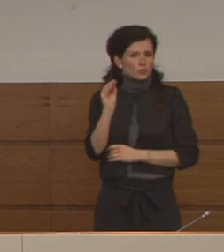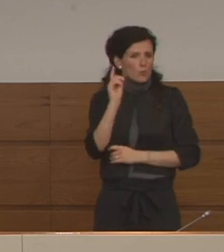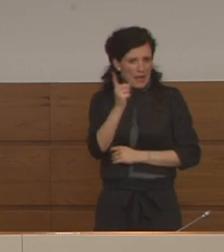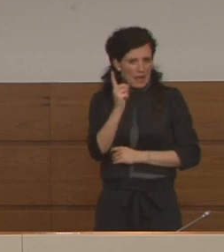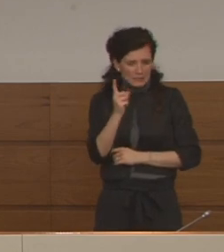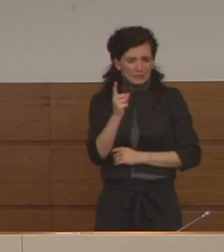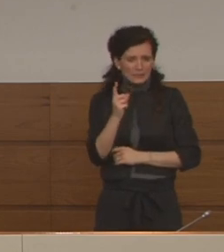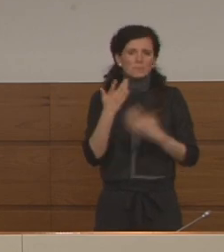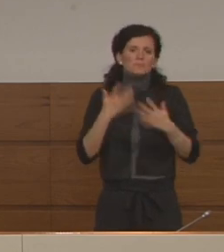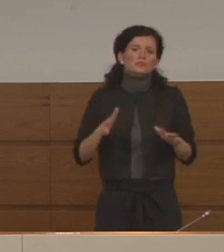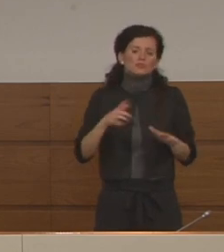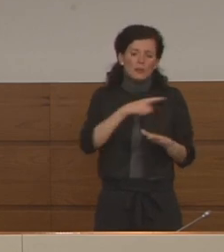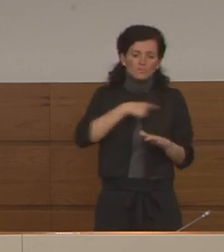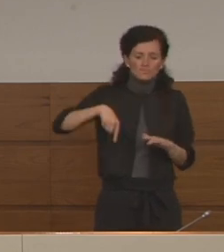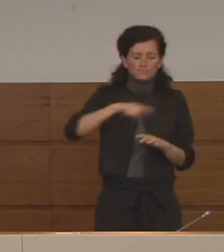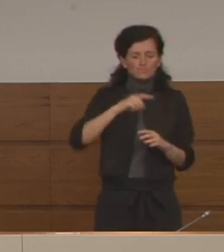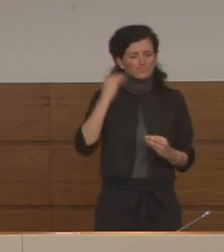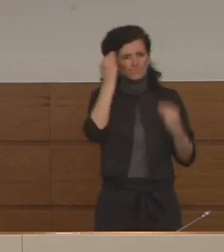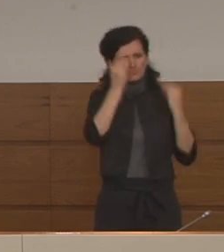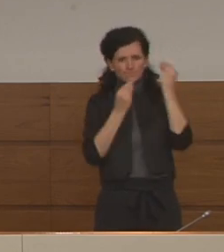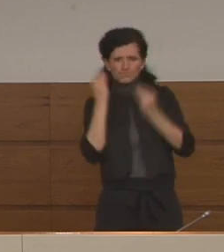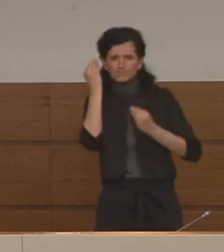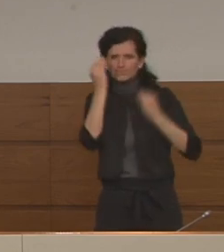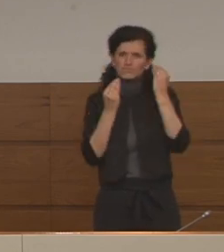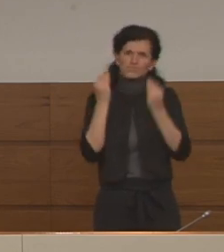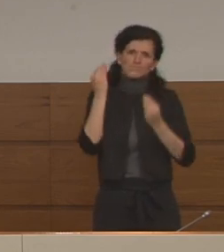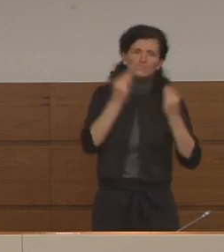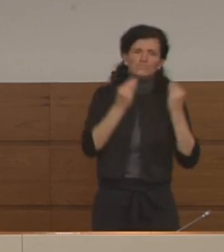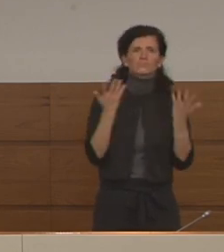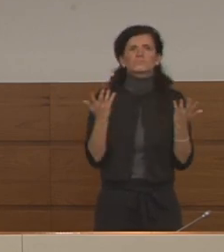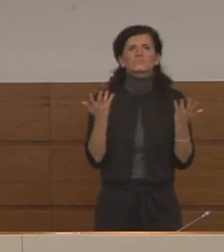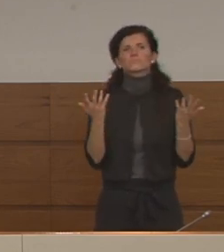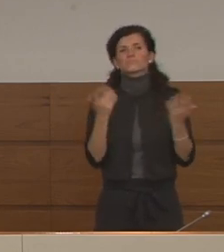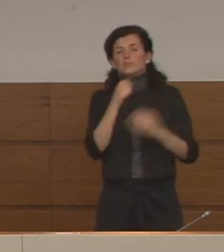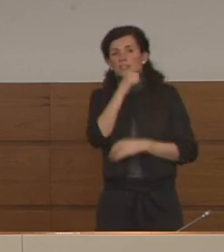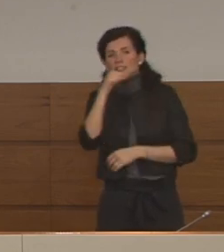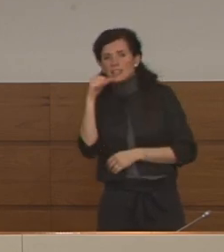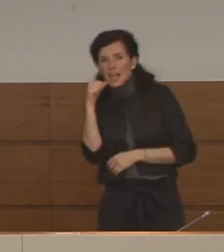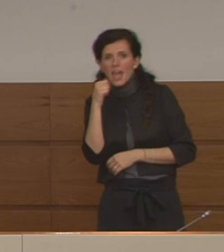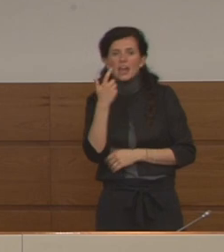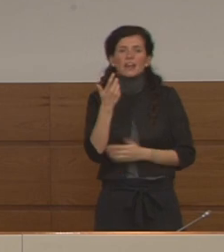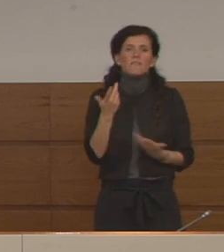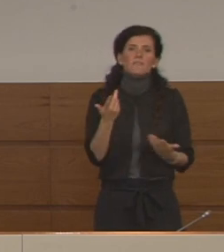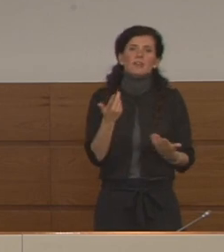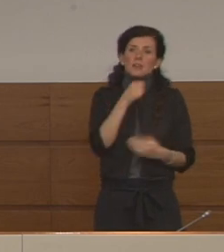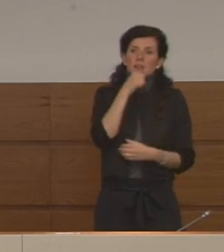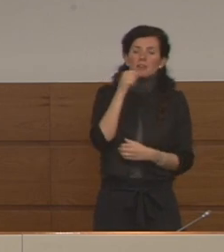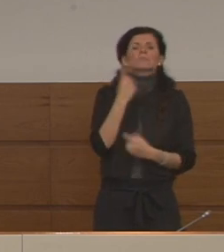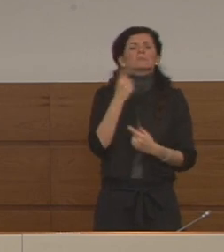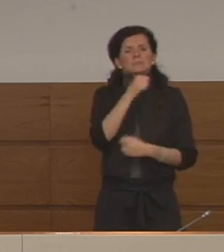pensieri in questo periodo, quanto serva un punto, qualcuno che decida per tutti.